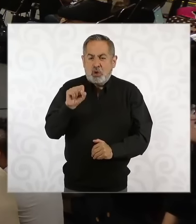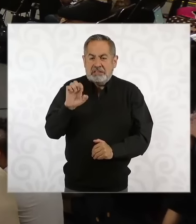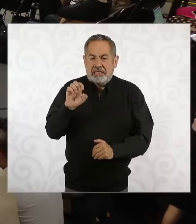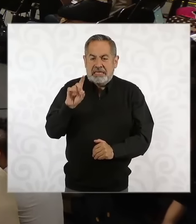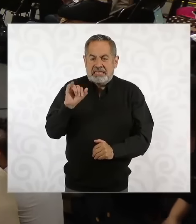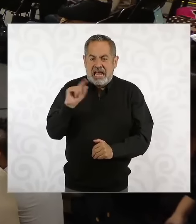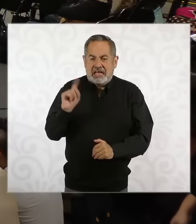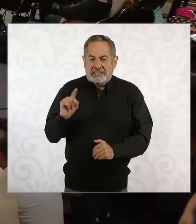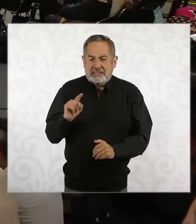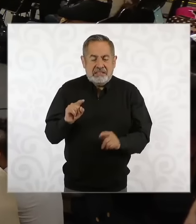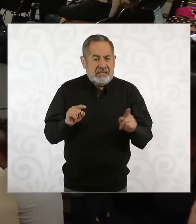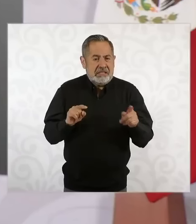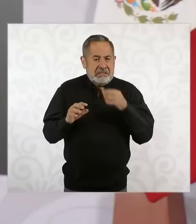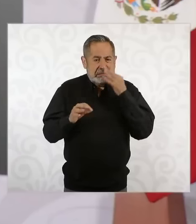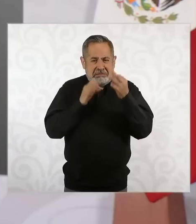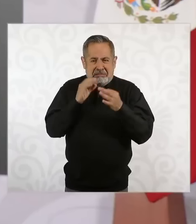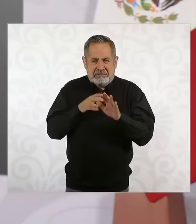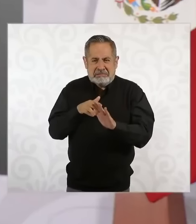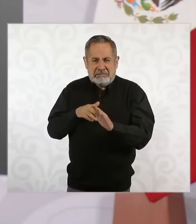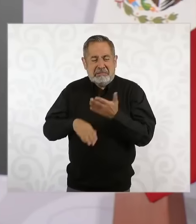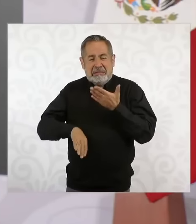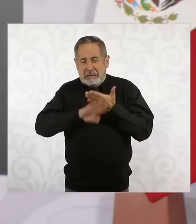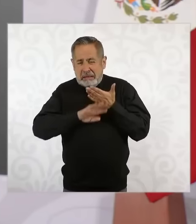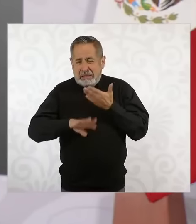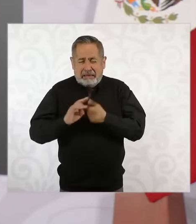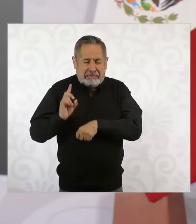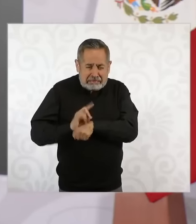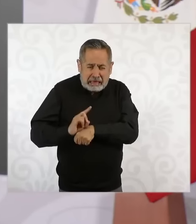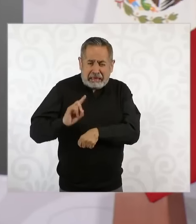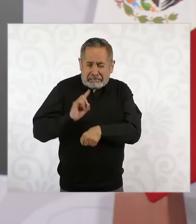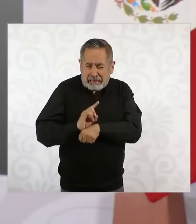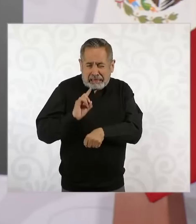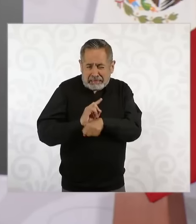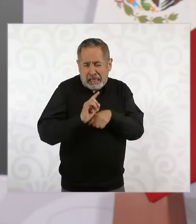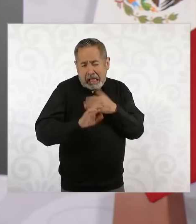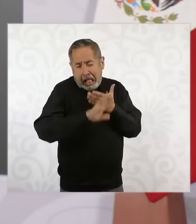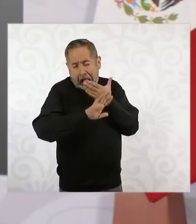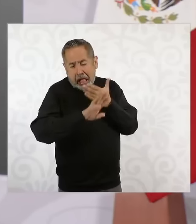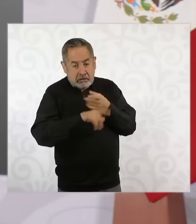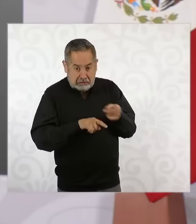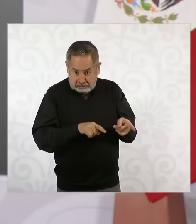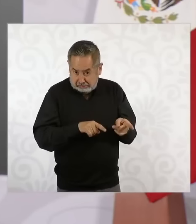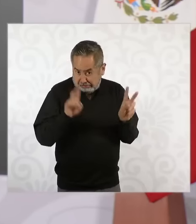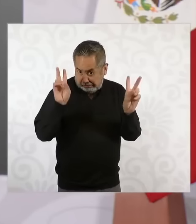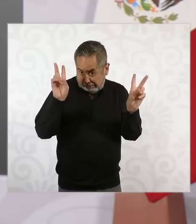que se dedica, por cierto, a criticarnos mañana, tarde, noche, que supuestamente es mexicano,